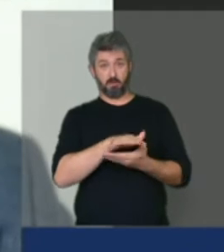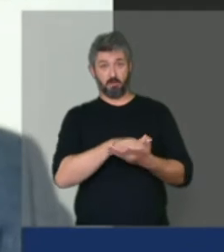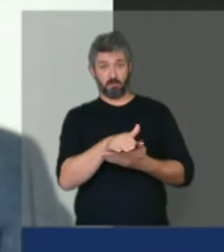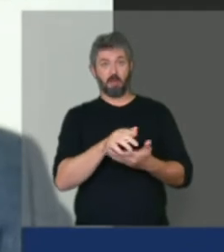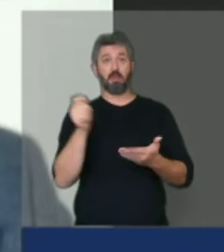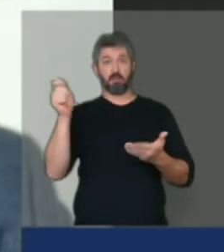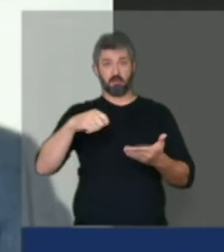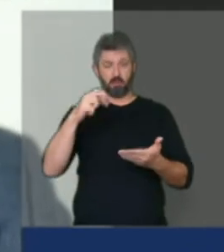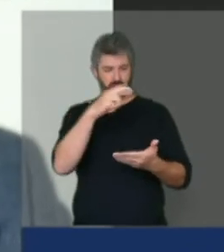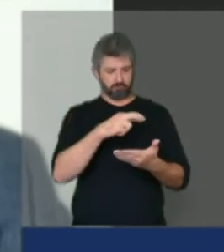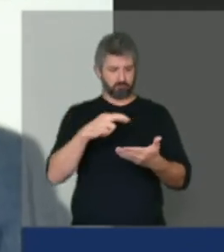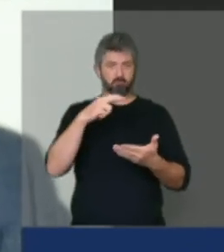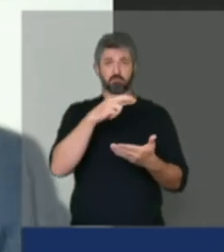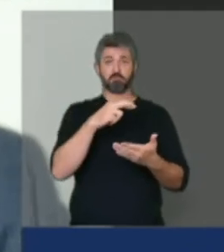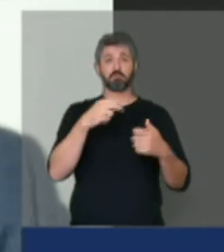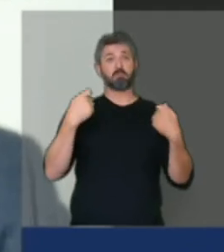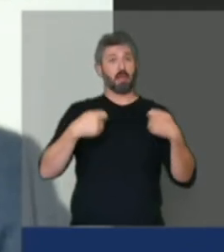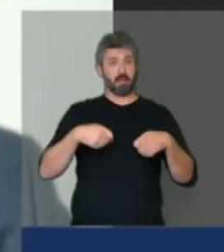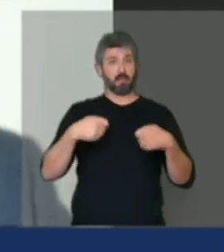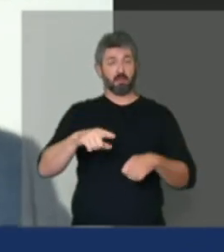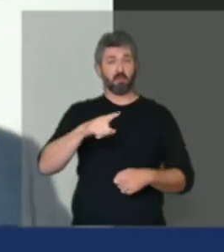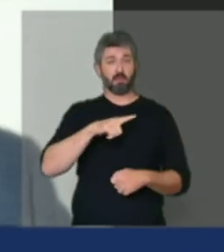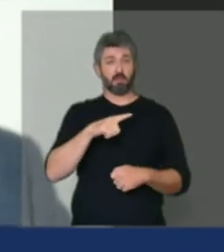IMPRESSO E AUDITÁVEL É TÃO NECESSÁRIO EXATAMENTE PORQUE O MAGISTRADO QUANDO VAI JULGAR